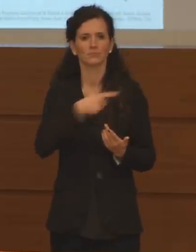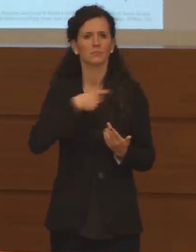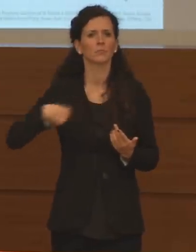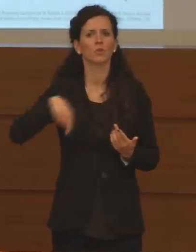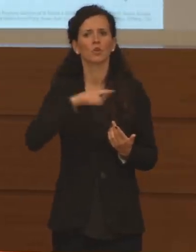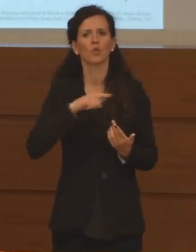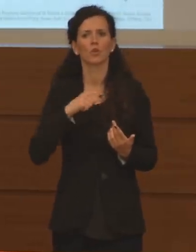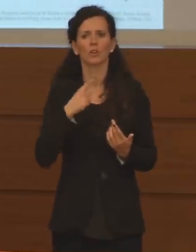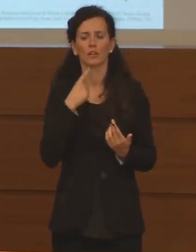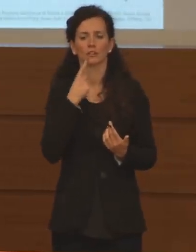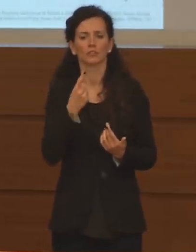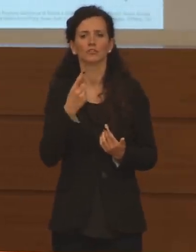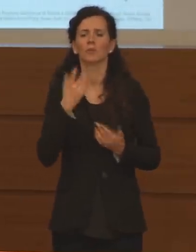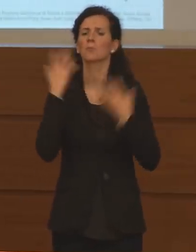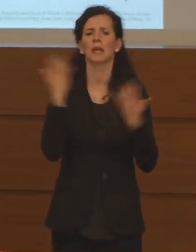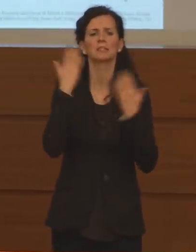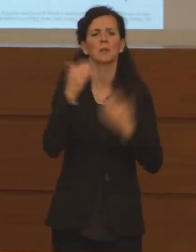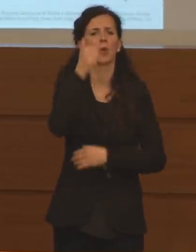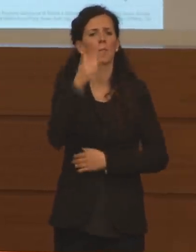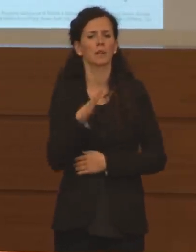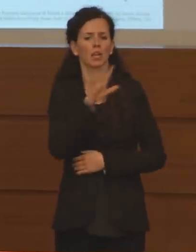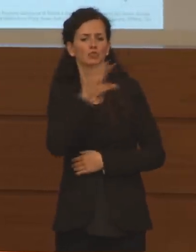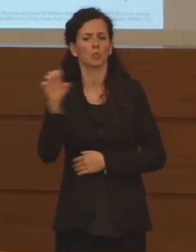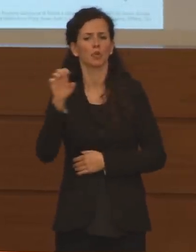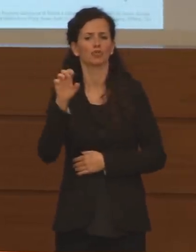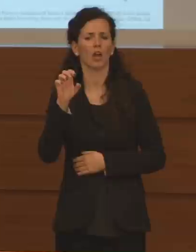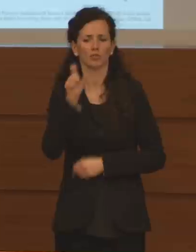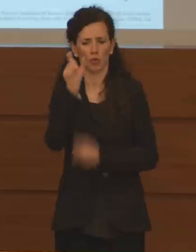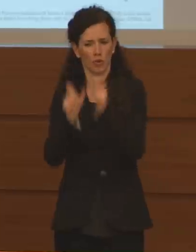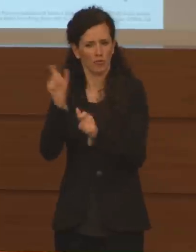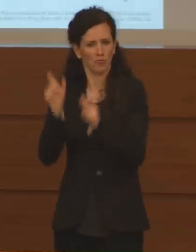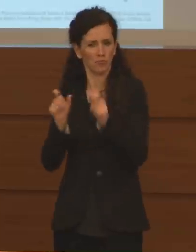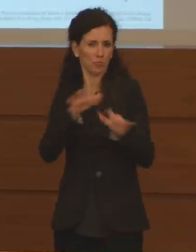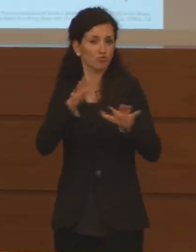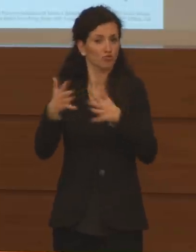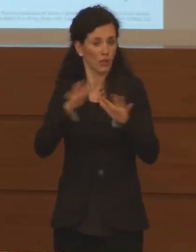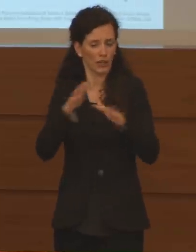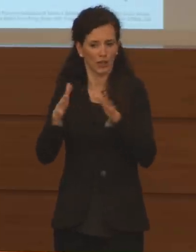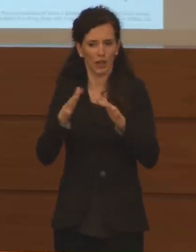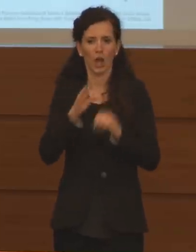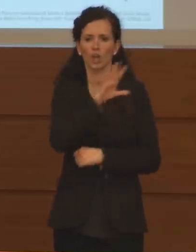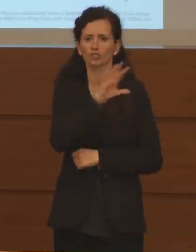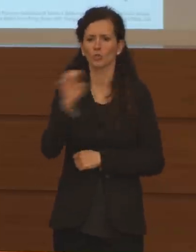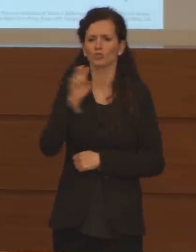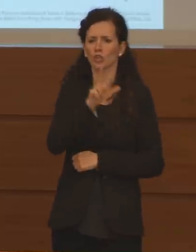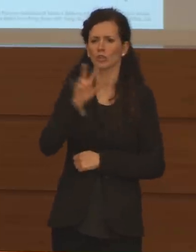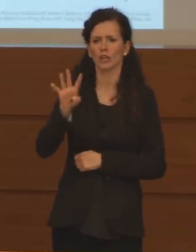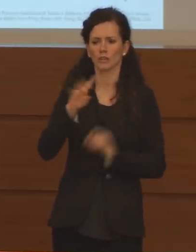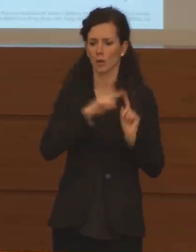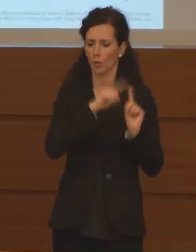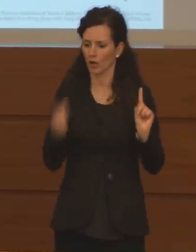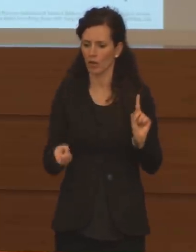abbiamo 1.500 casi circa, 534 ad oggi sono stati confermati dall'Istituto non è